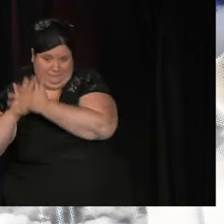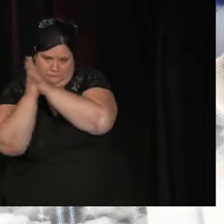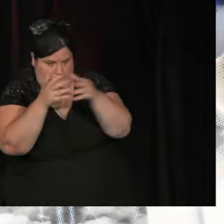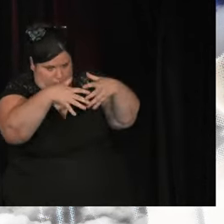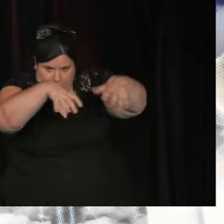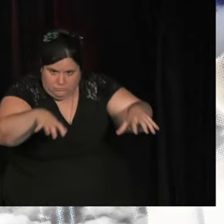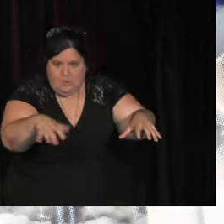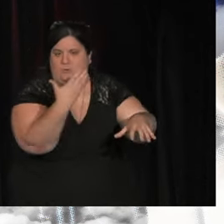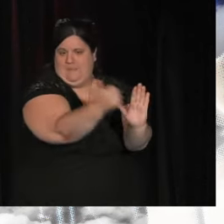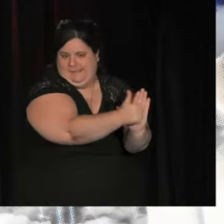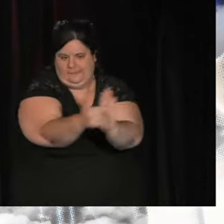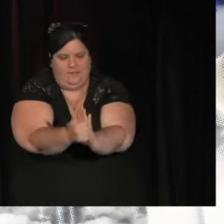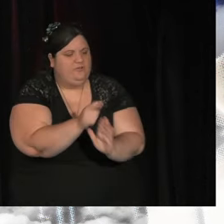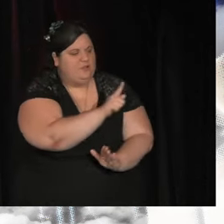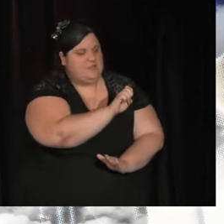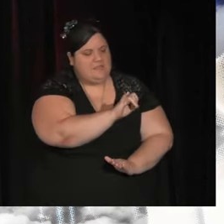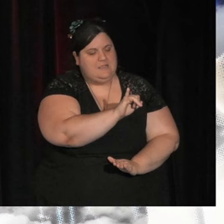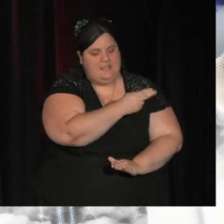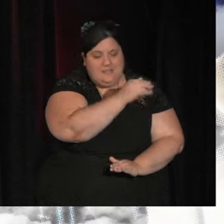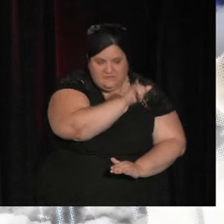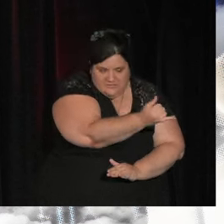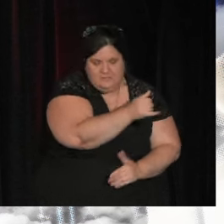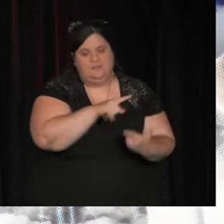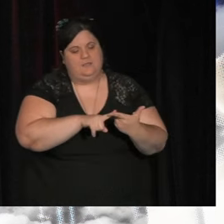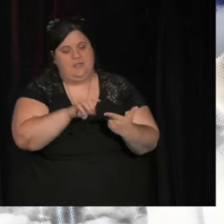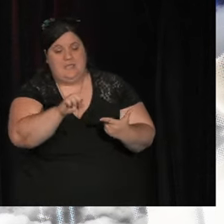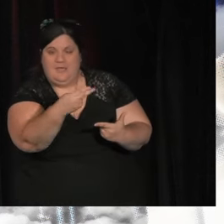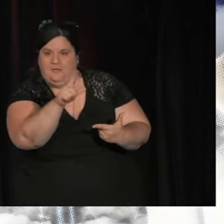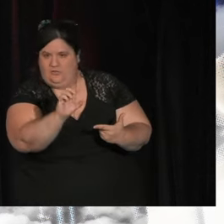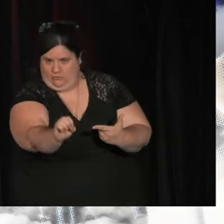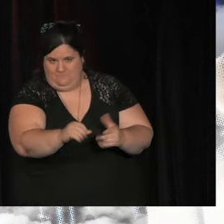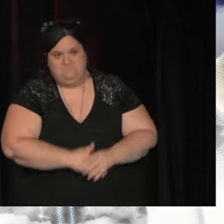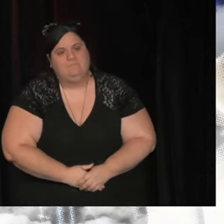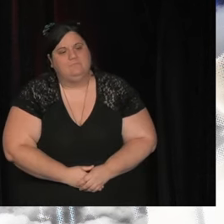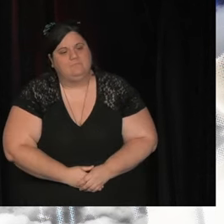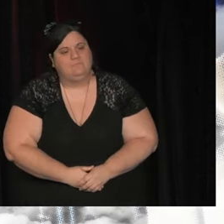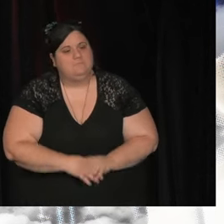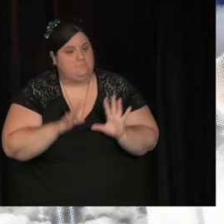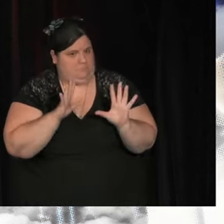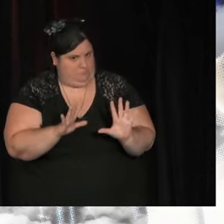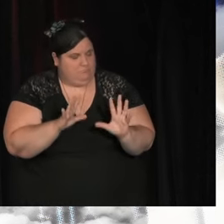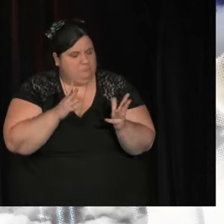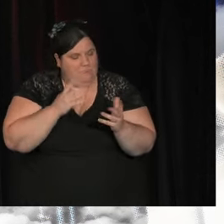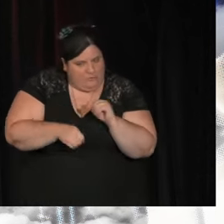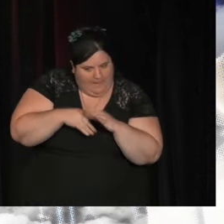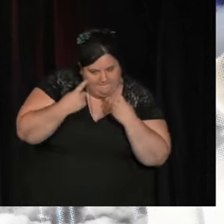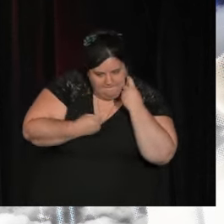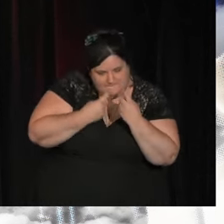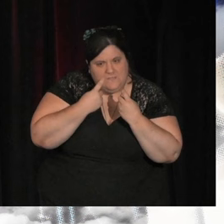Voilà, ils vont vraiment partir de ce taf-là avec toujours une idée en tête, c'est d'essayer de faire une sorte de concurrent à Team Fortress